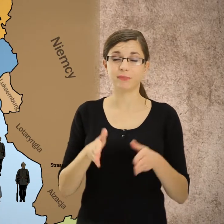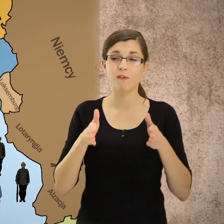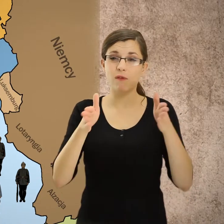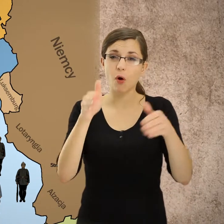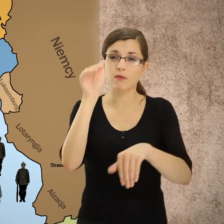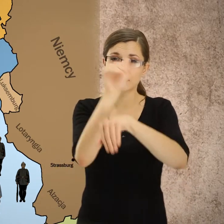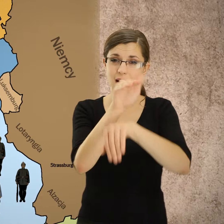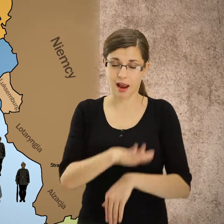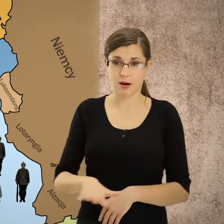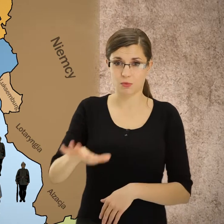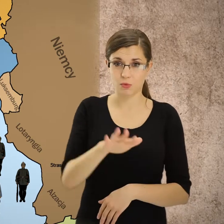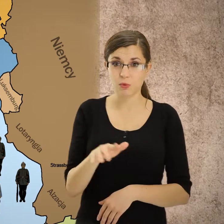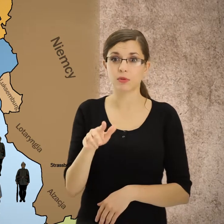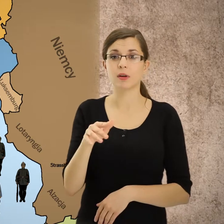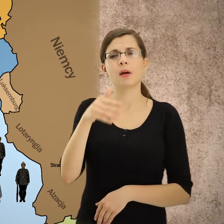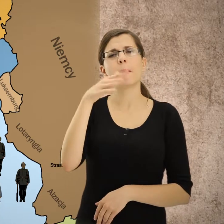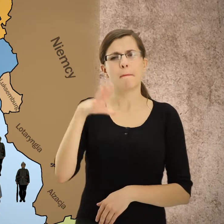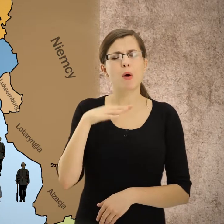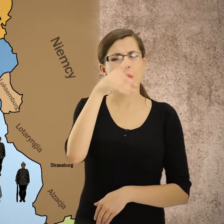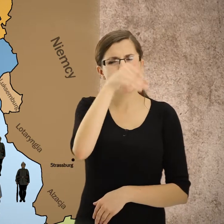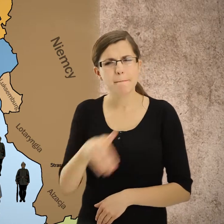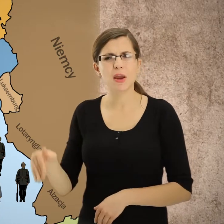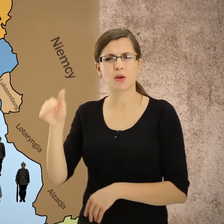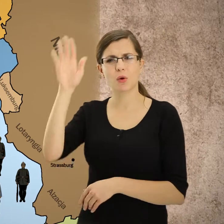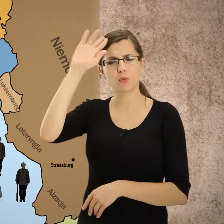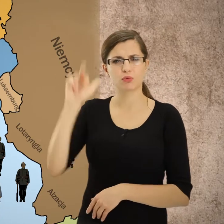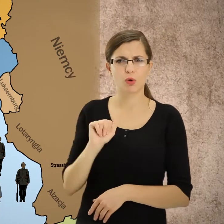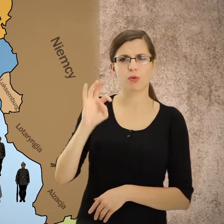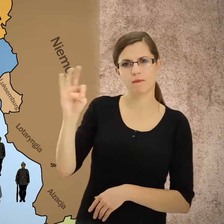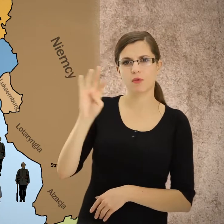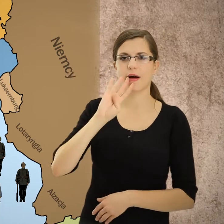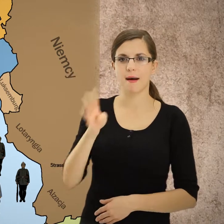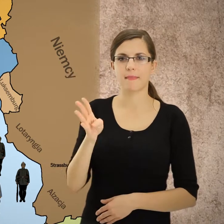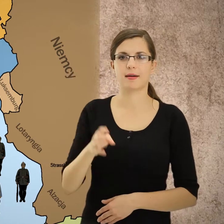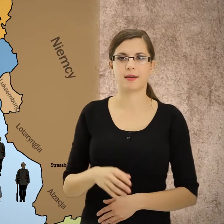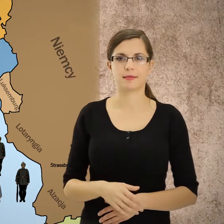Było już wtedy na froncie zachodnim milion żołnierzy USA.